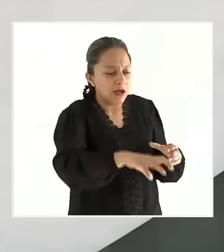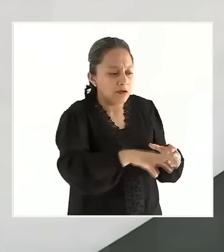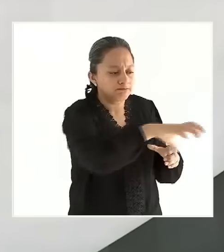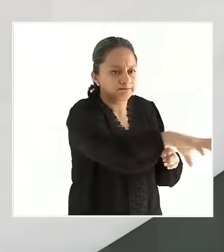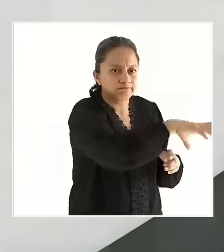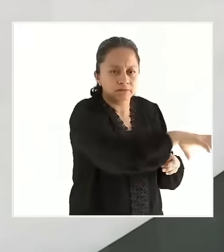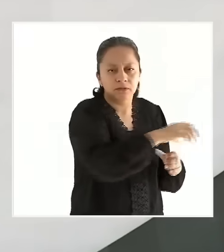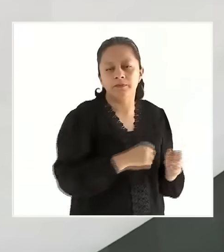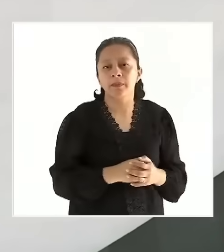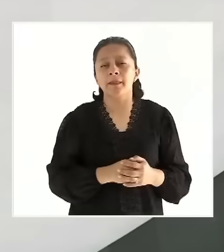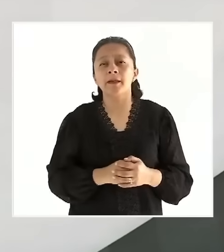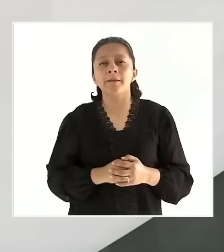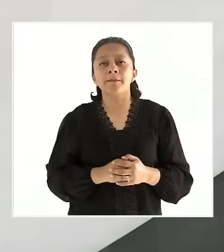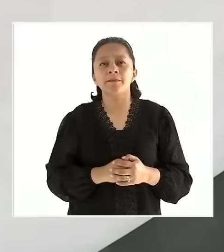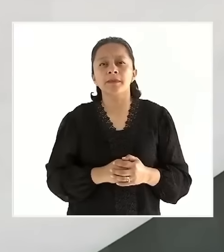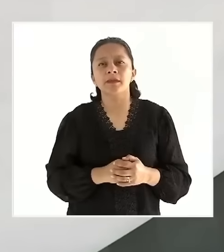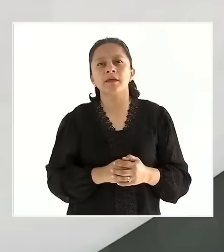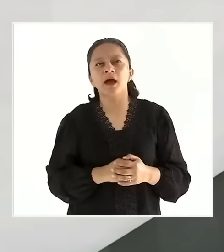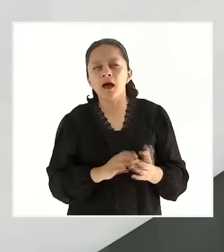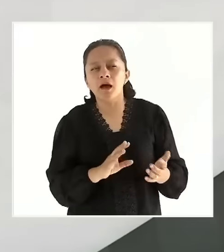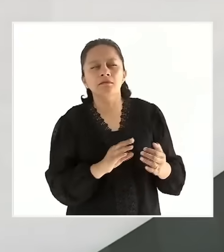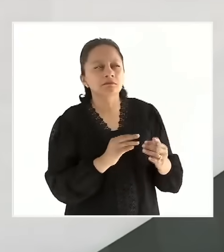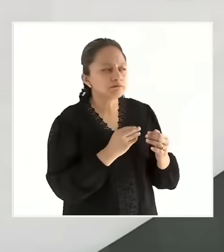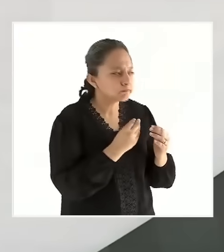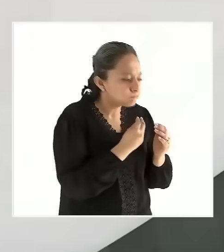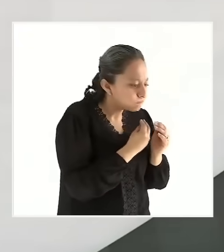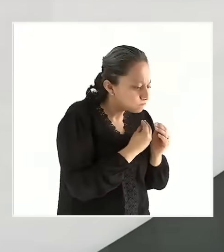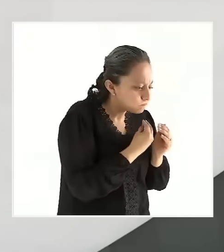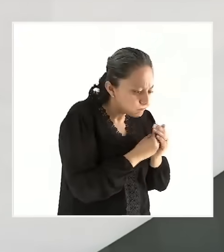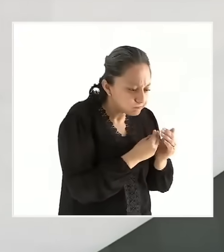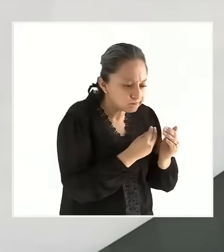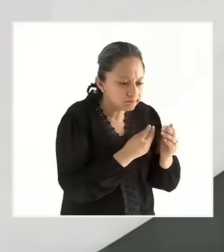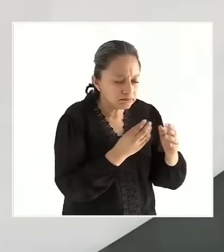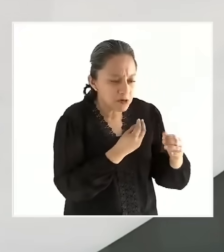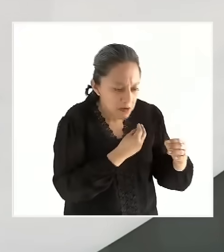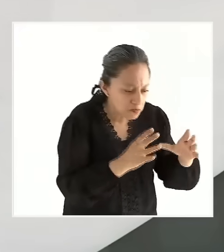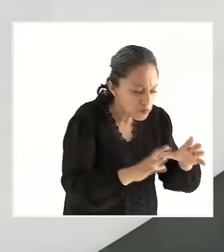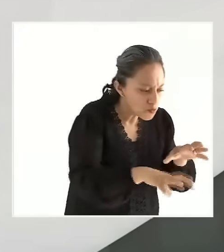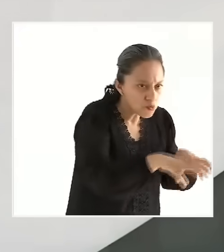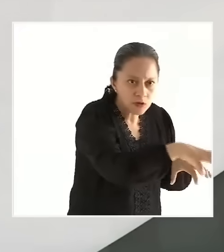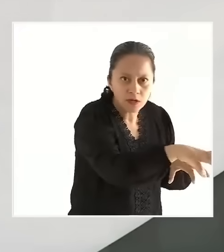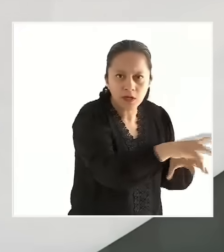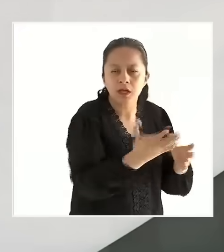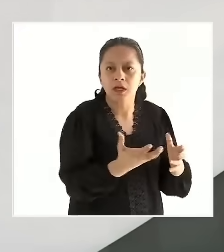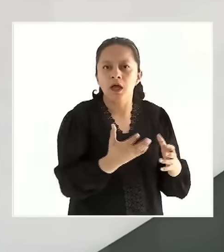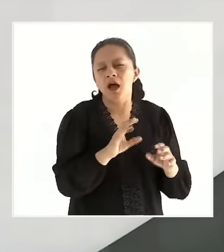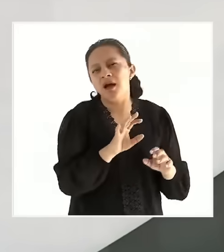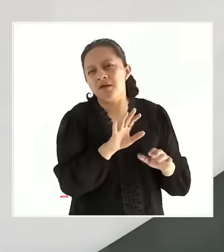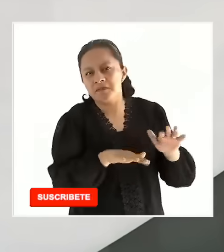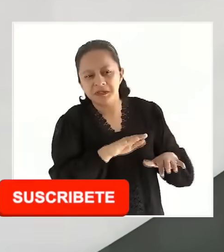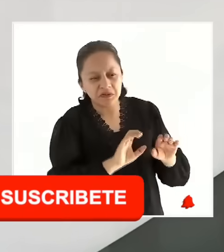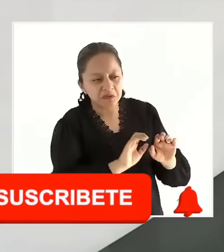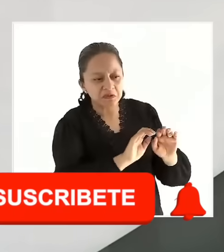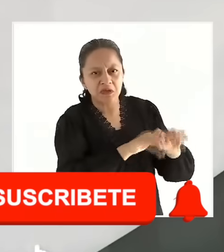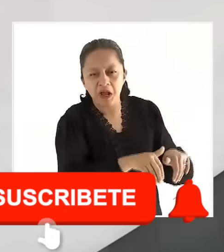generando con privados, privados privados. en algunos casos con contratos leoninos que